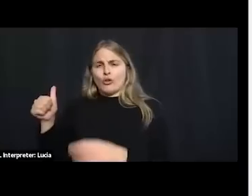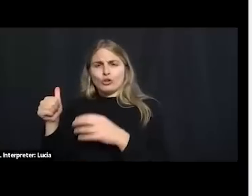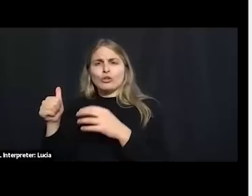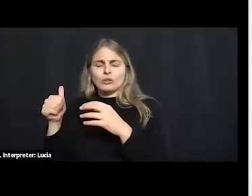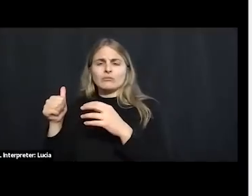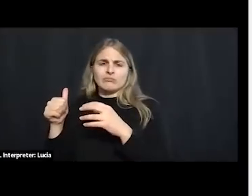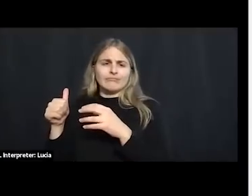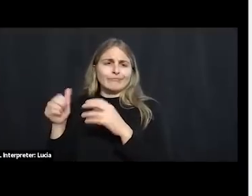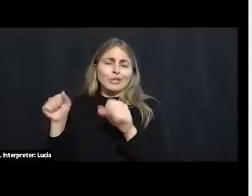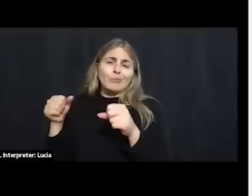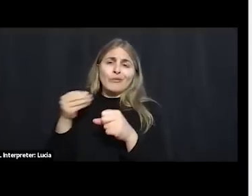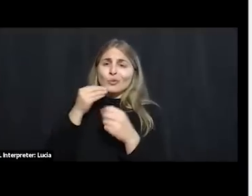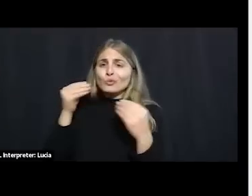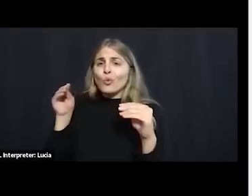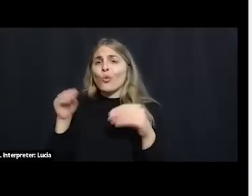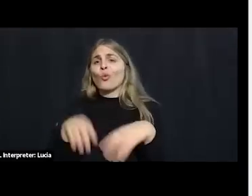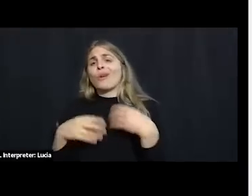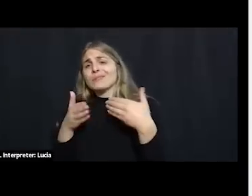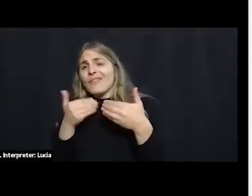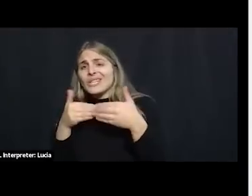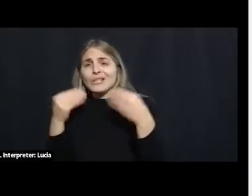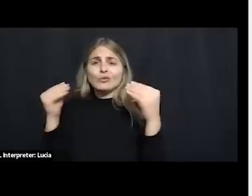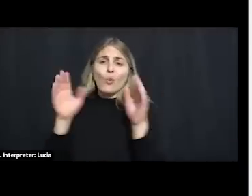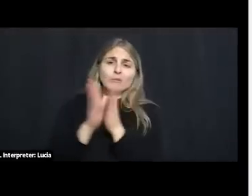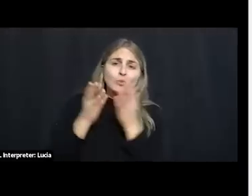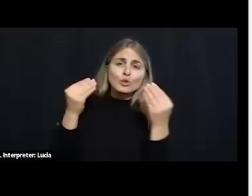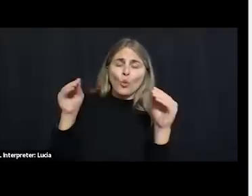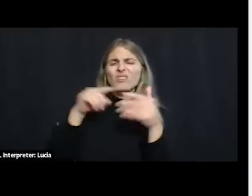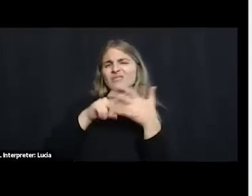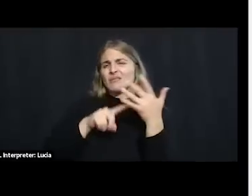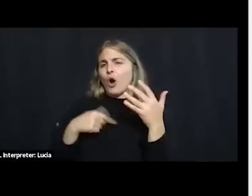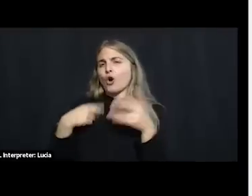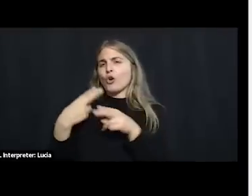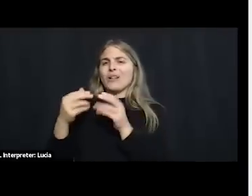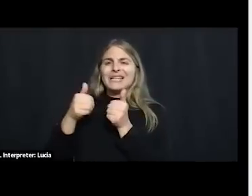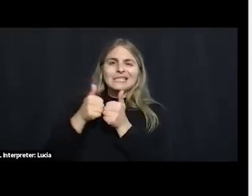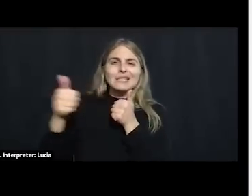Estas podrían ser tiendas de conveniencia o librerías. Aunque las farmacias fueron el apoyo distal